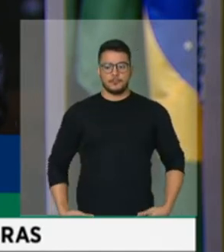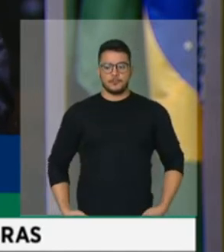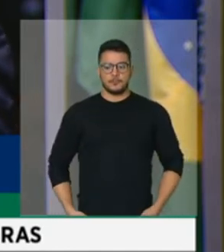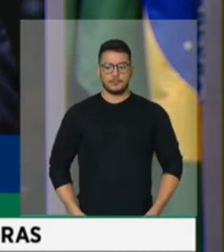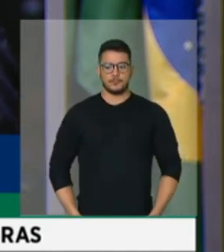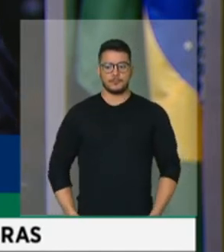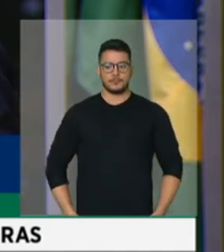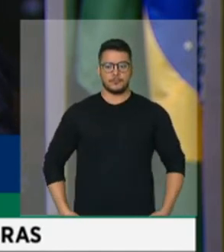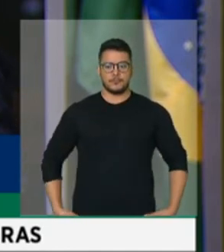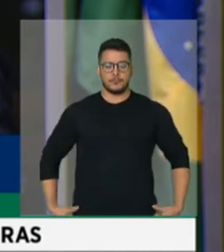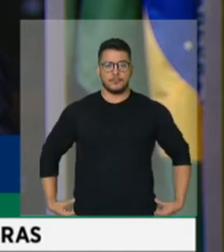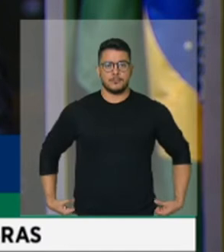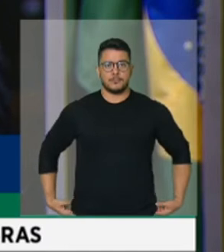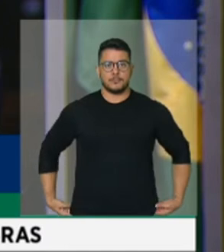TODO. POR ISSO SEMPRE DECLARAMOS SER FAVORÁVEIS É